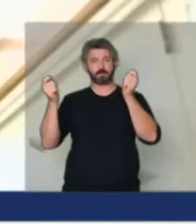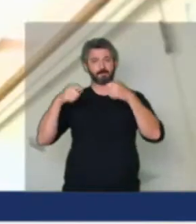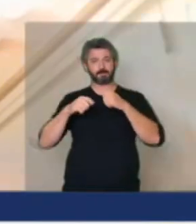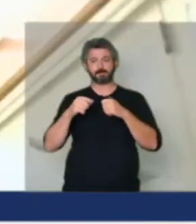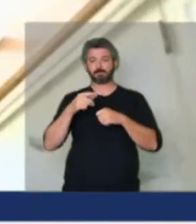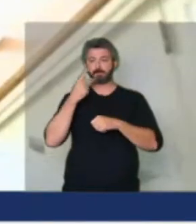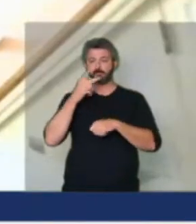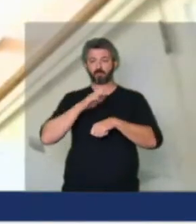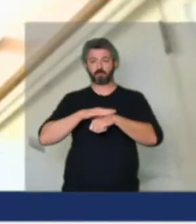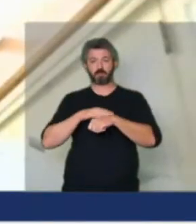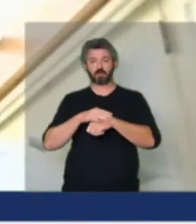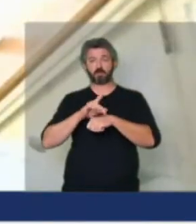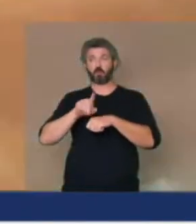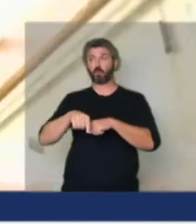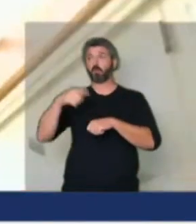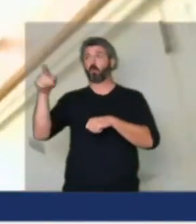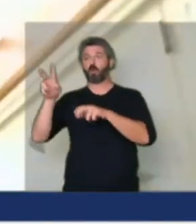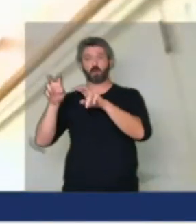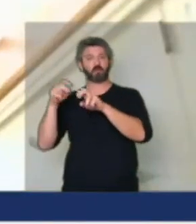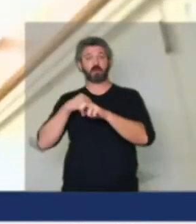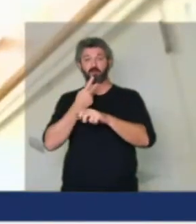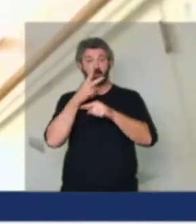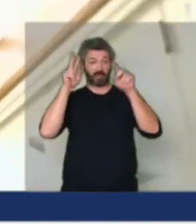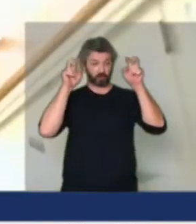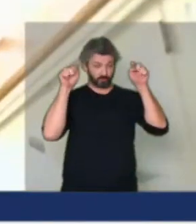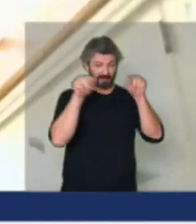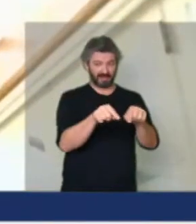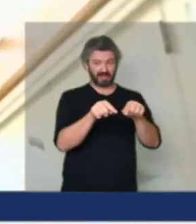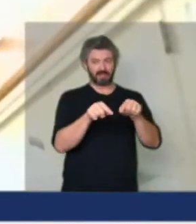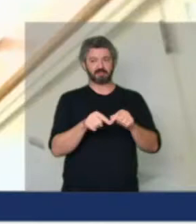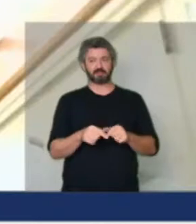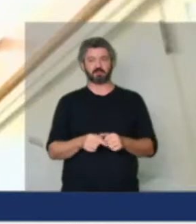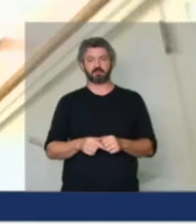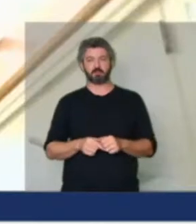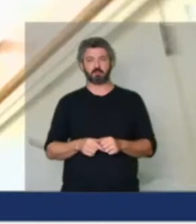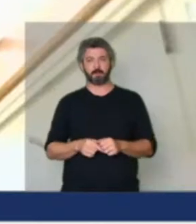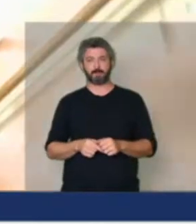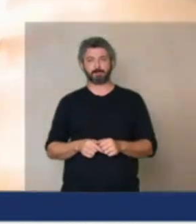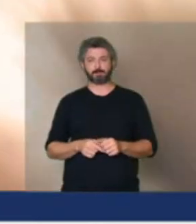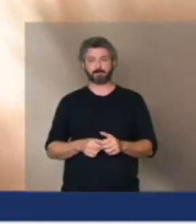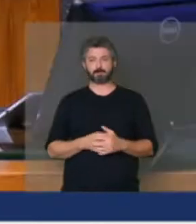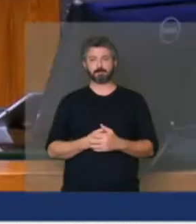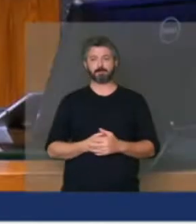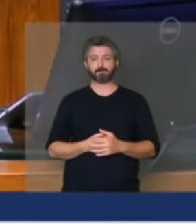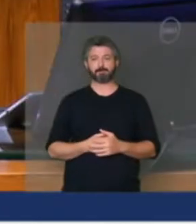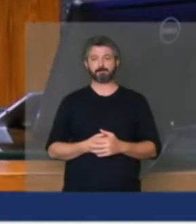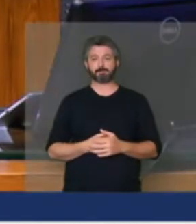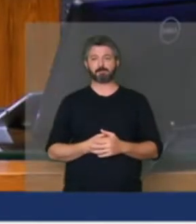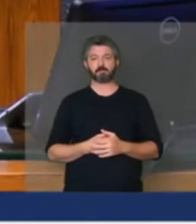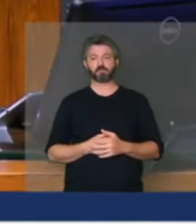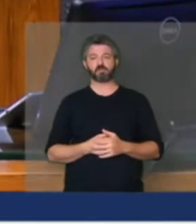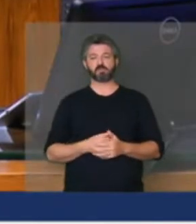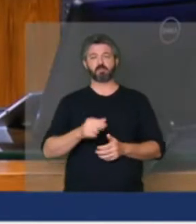SOBRE ESSA CONVOCAÇÃO, EXATAMENTE. [PRESIDENTE]: REDE? -- [DEPUTADA]: ORIENTAÇÃO DA REDE É PELA CONVOCAÇÃO, SENHOR